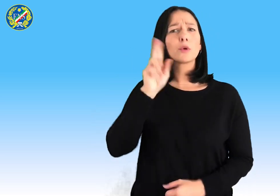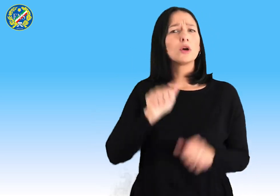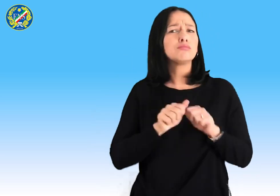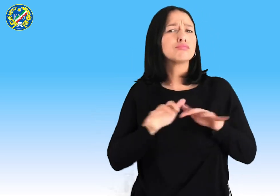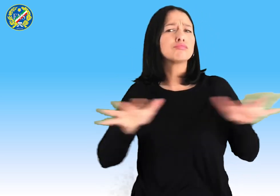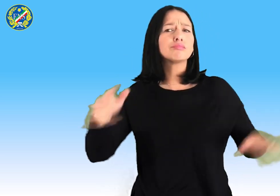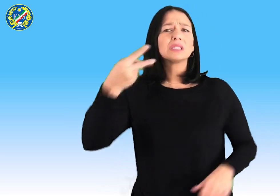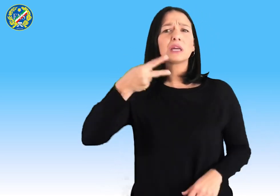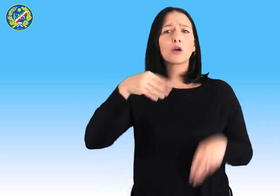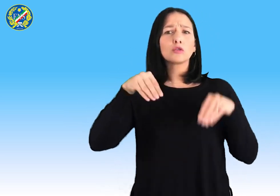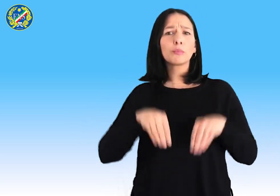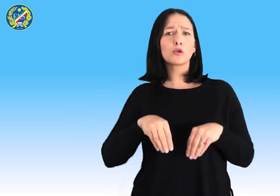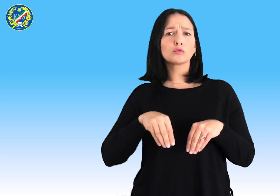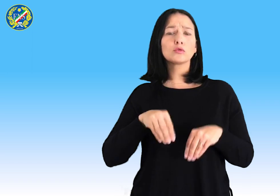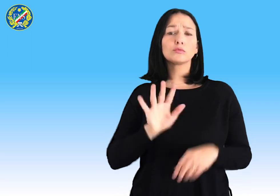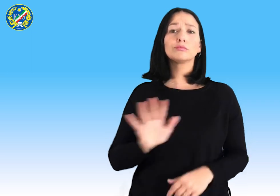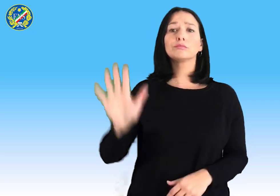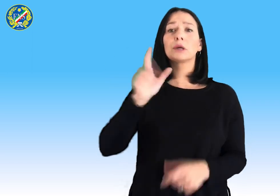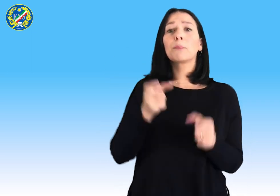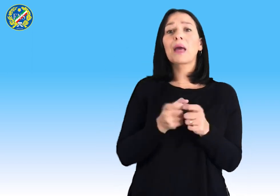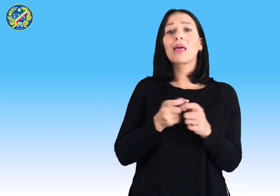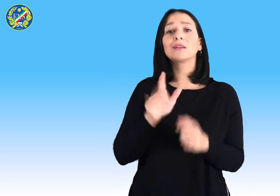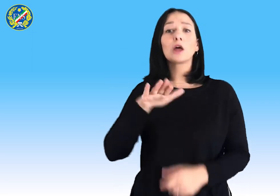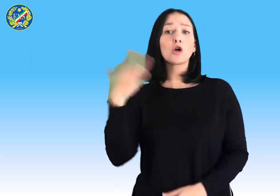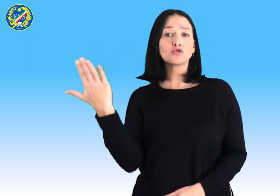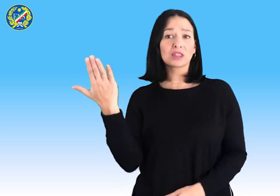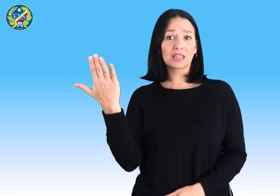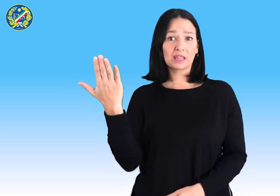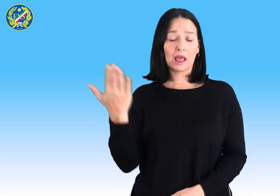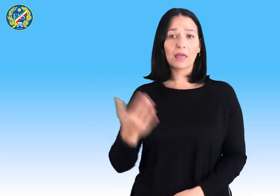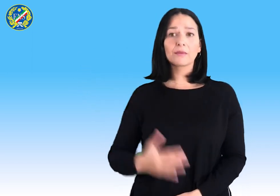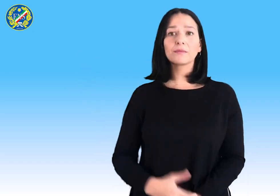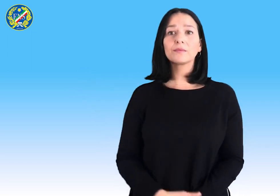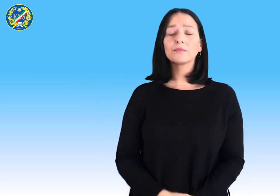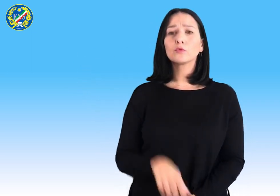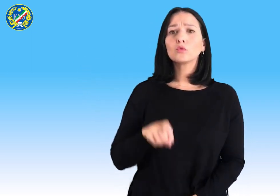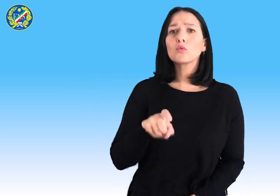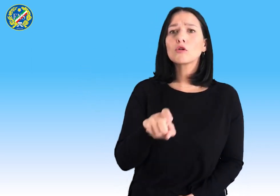è il secondo tumore per incidenza nei Paesi occidentali per entrambi i sessi,